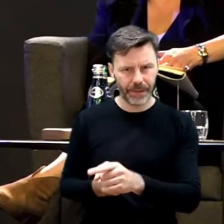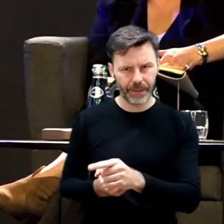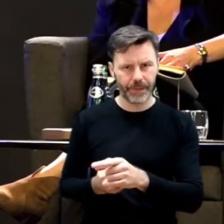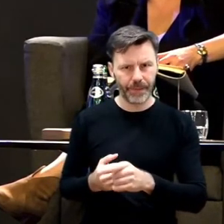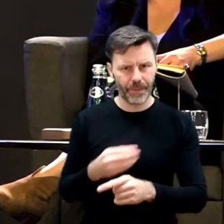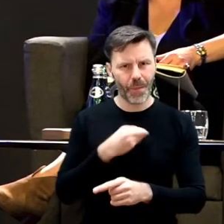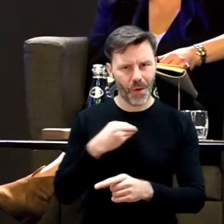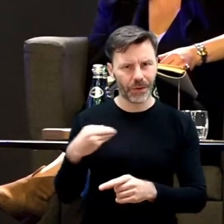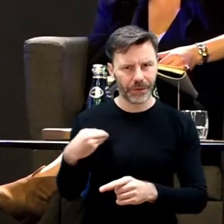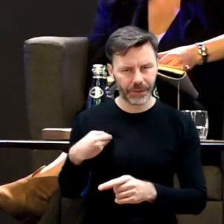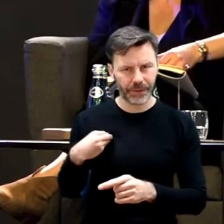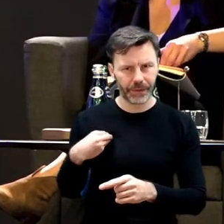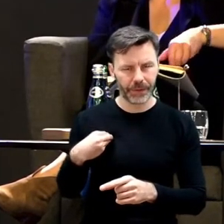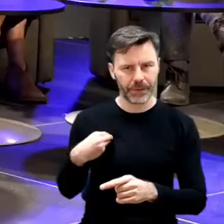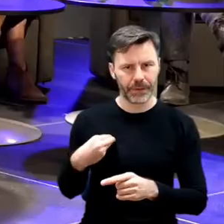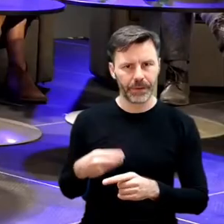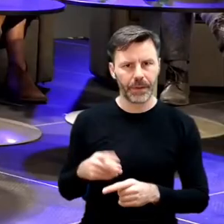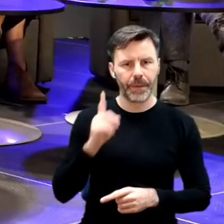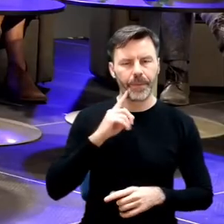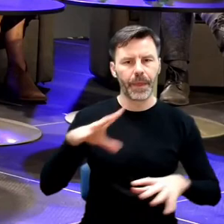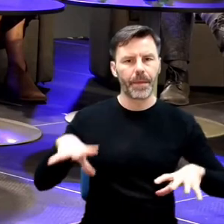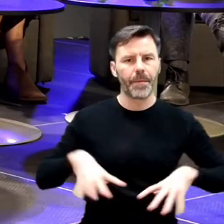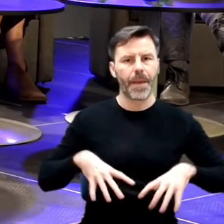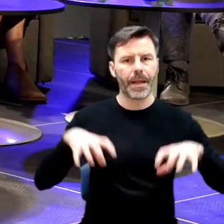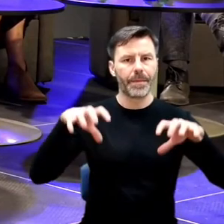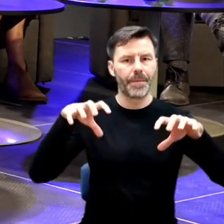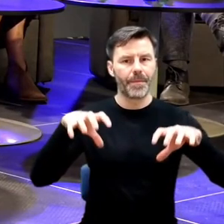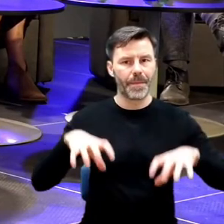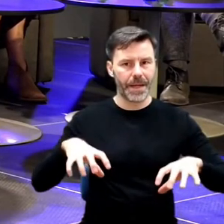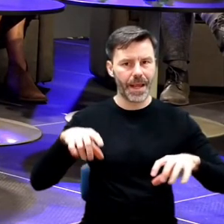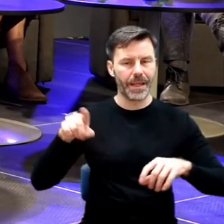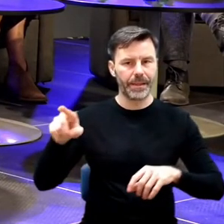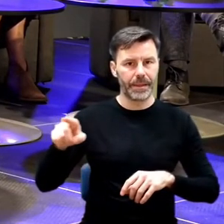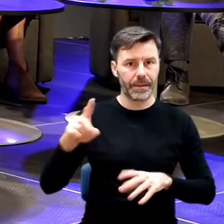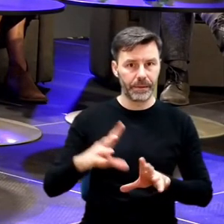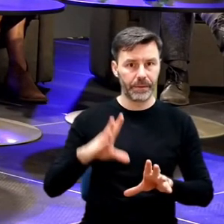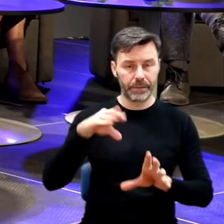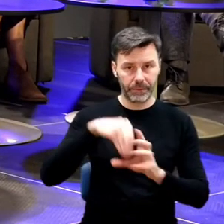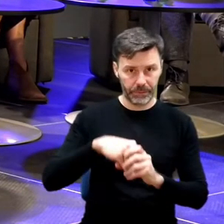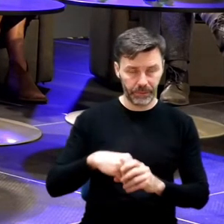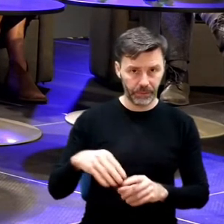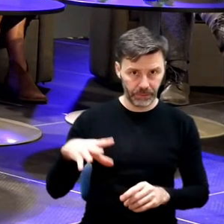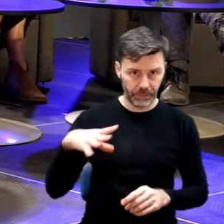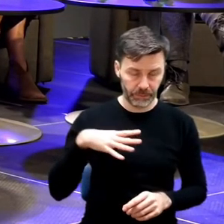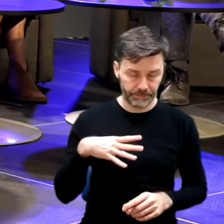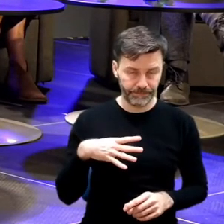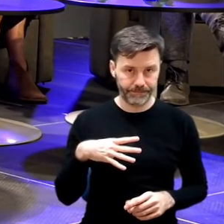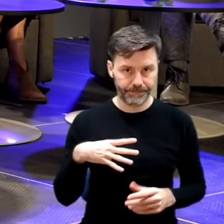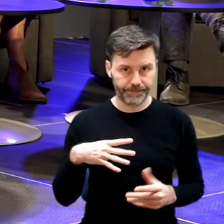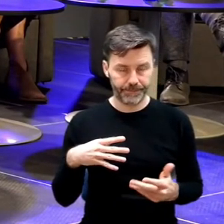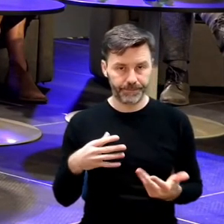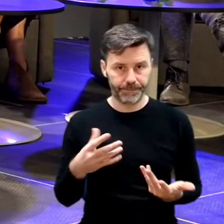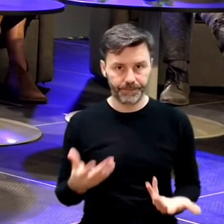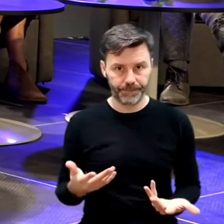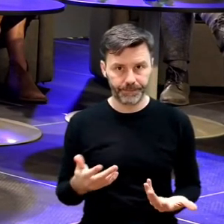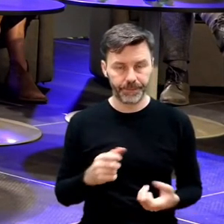Pan prezes musiał tam uczestniczyć, bo takie są oczywiście obowiązki zawodowe.